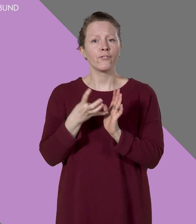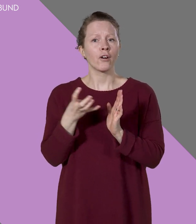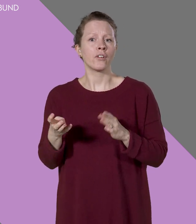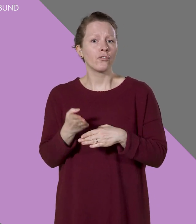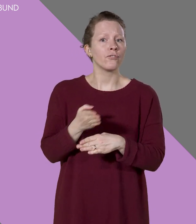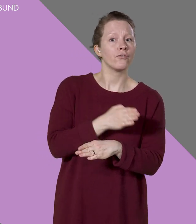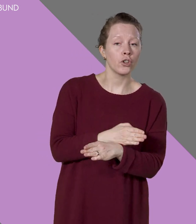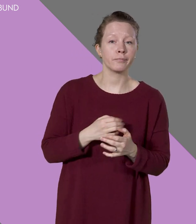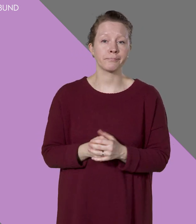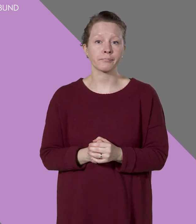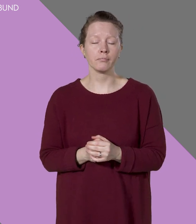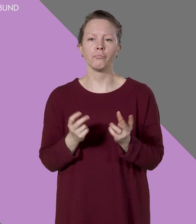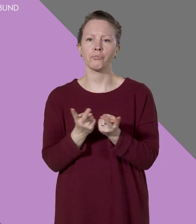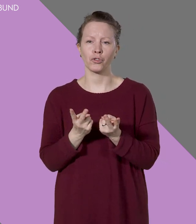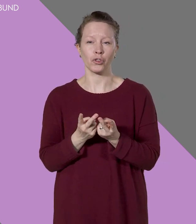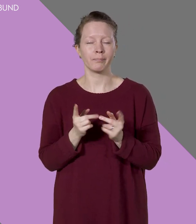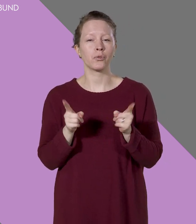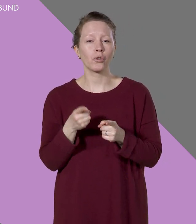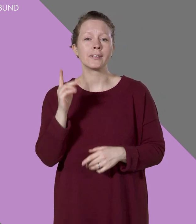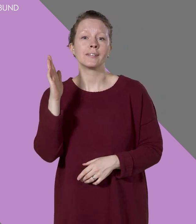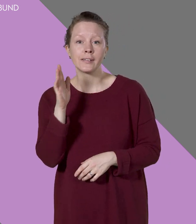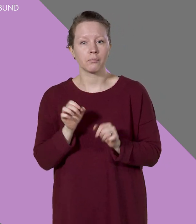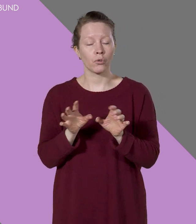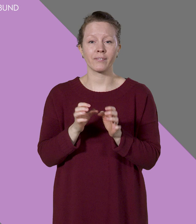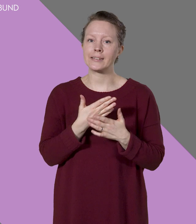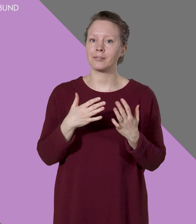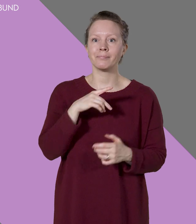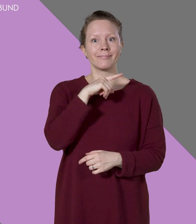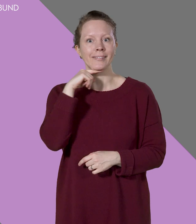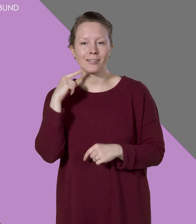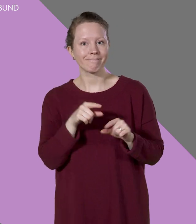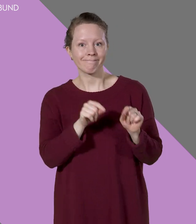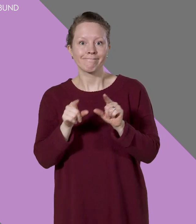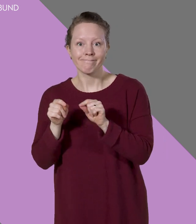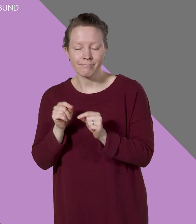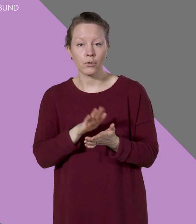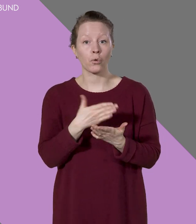förrän tidigast fyra veckor innan. På så här kort varsel är det inte möjligt att i tillräckligt hög grad -